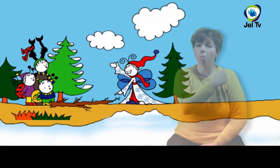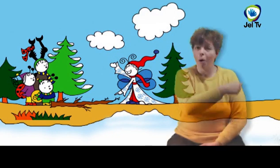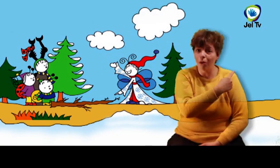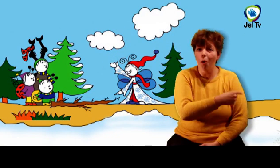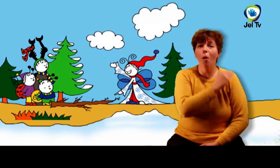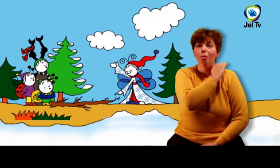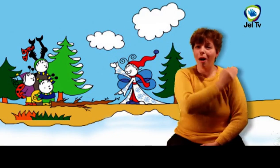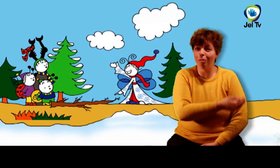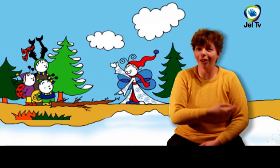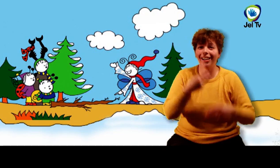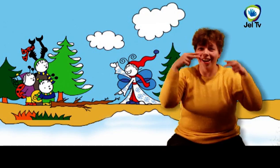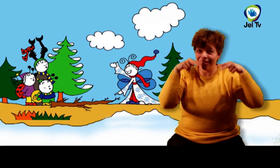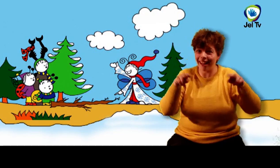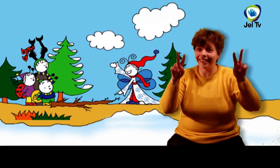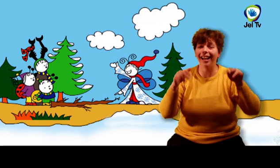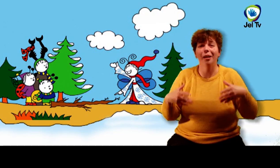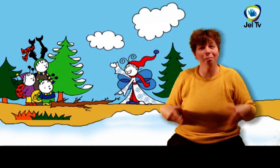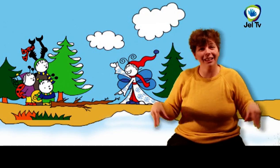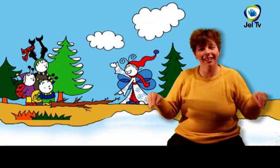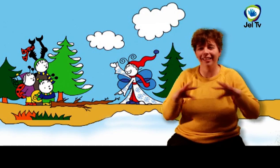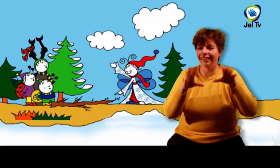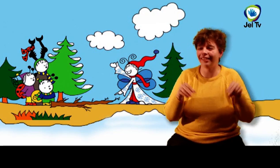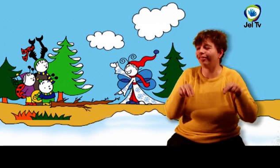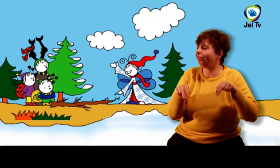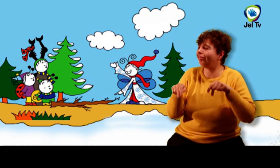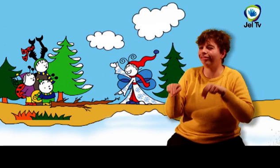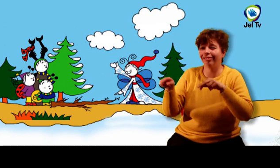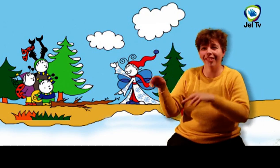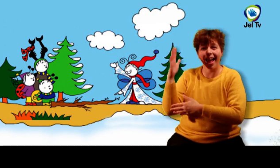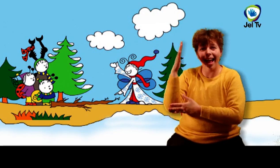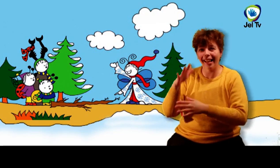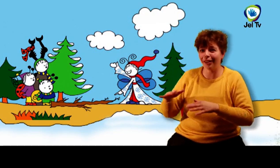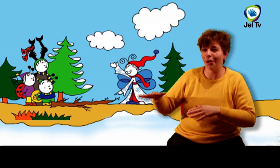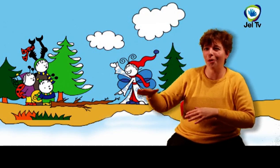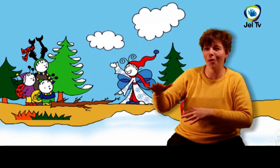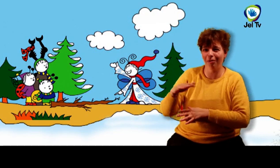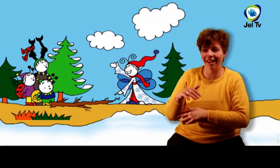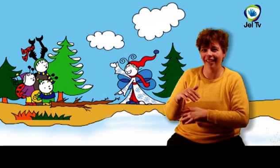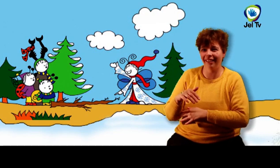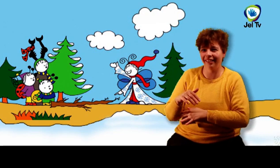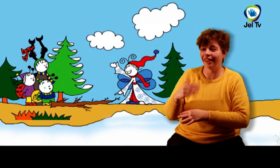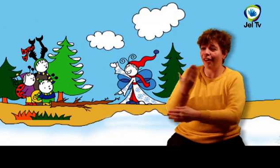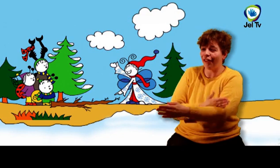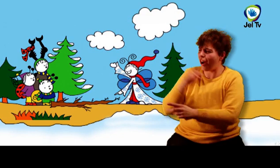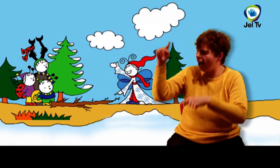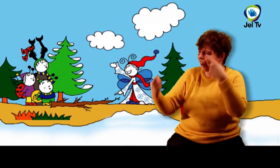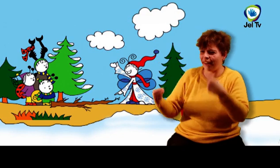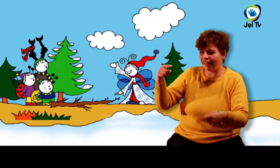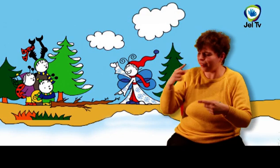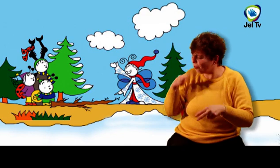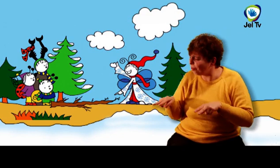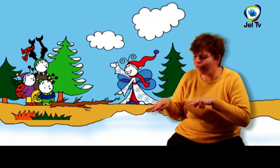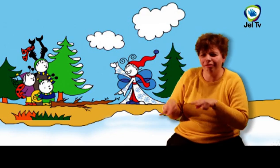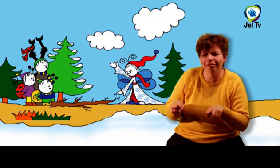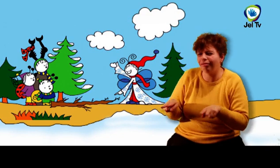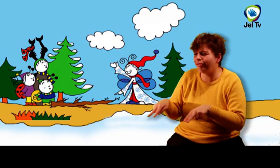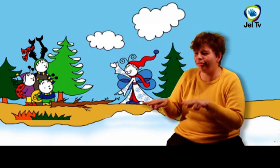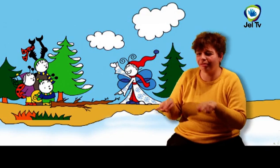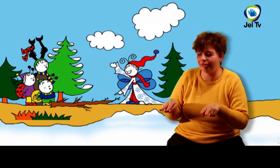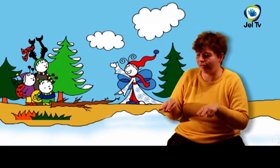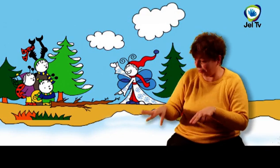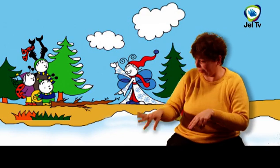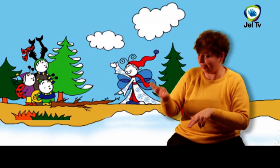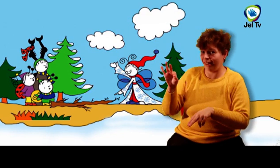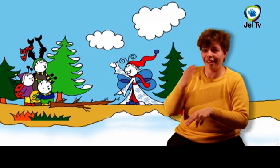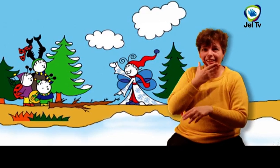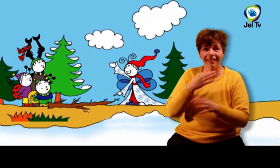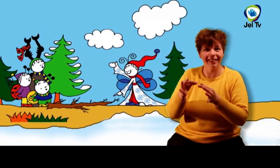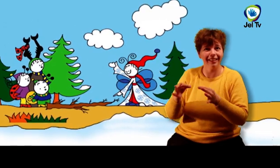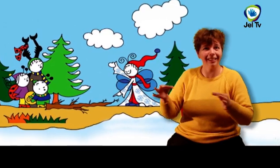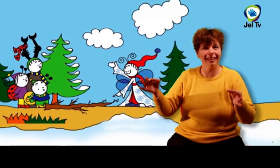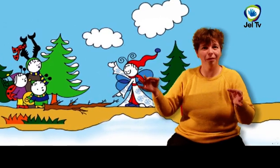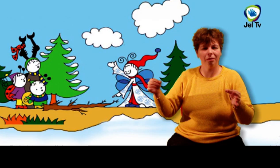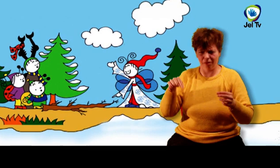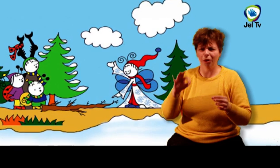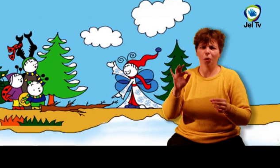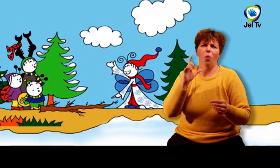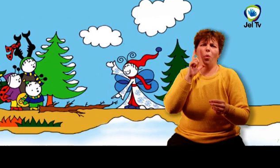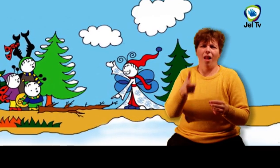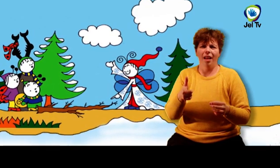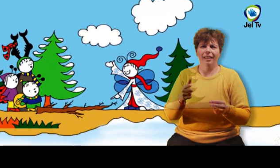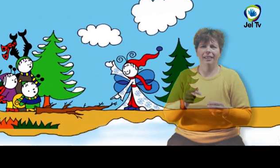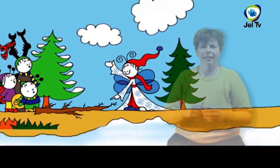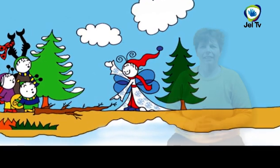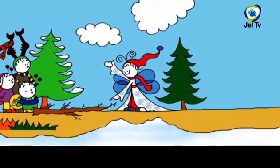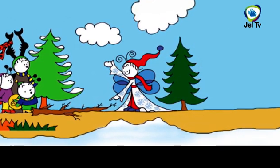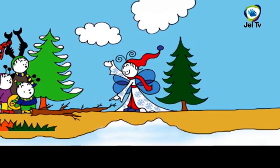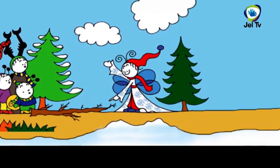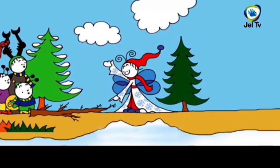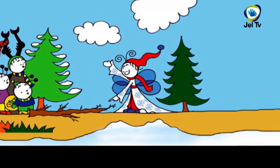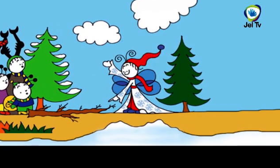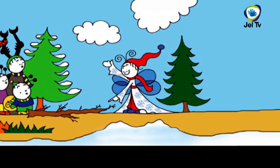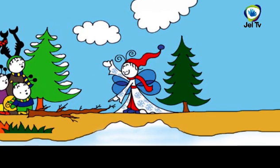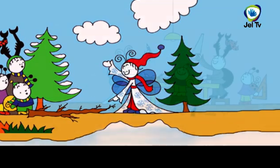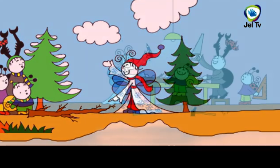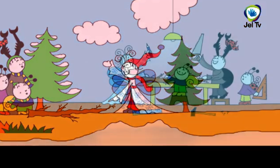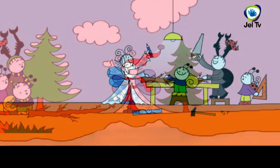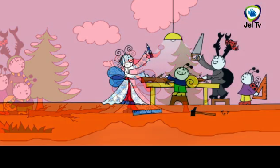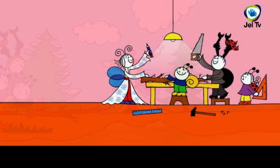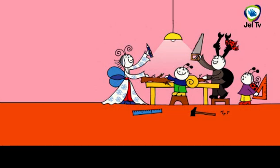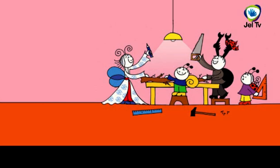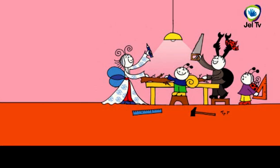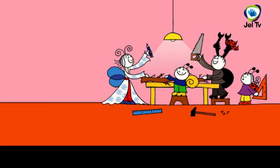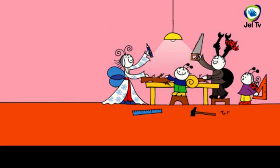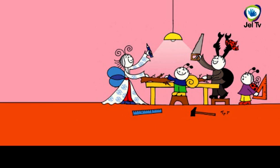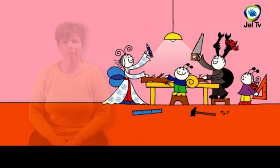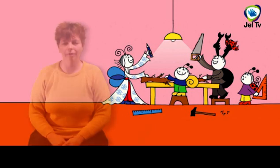Bogyó,Babóca ,Vendel és Milla együtt sétáltak ki az erdőbe. Milla alaposan megnézte a földön heverő faágakat, végül kiválasztott egy szép nagyot.